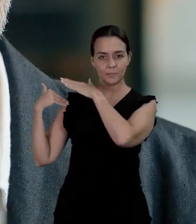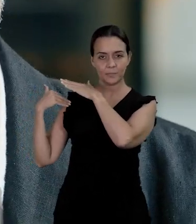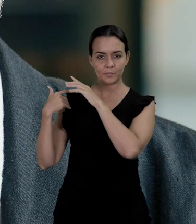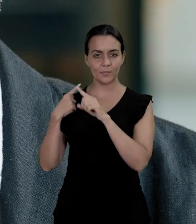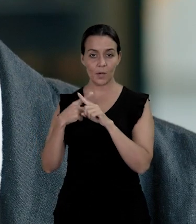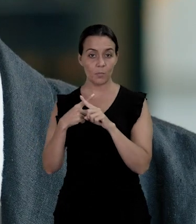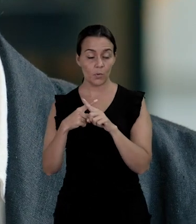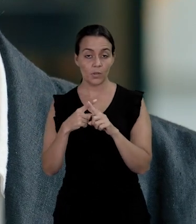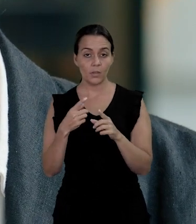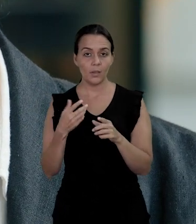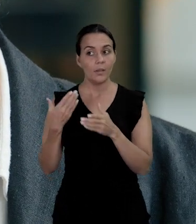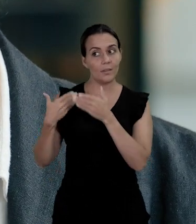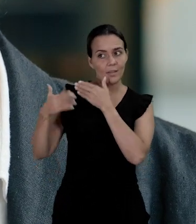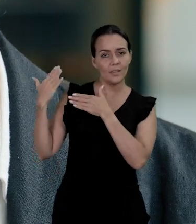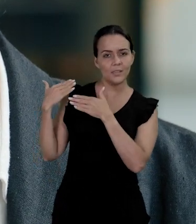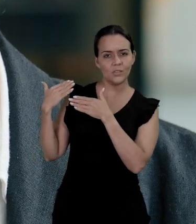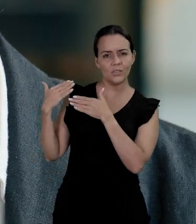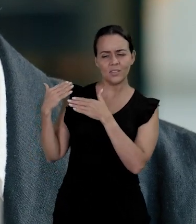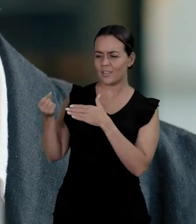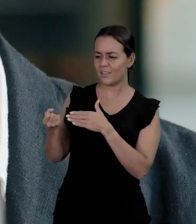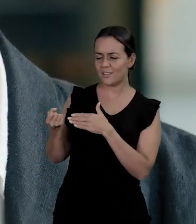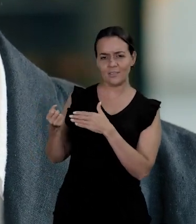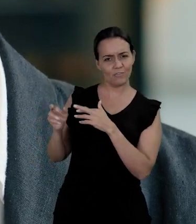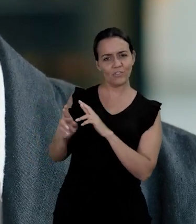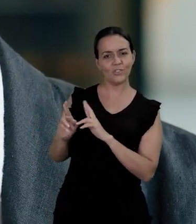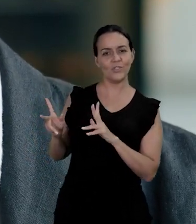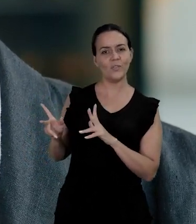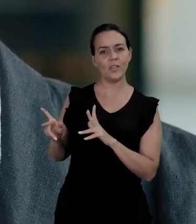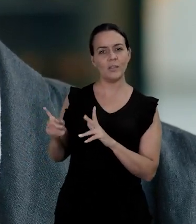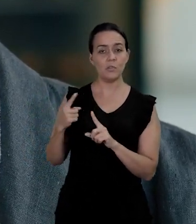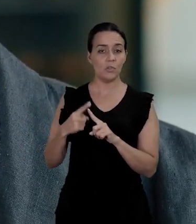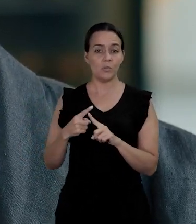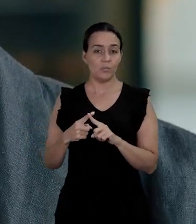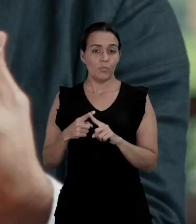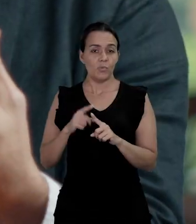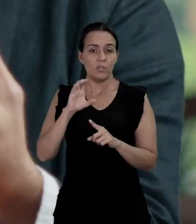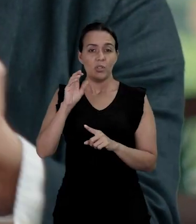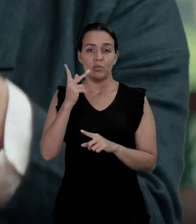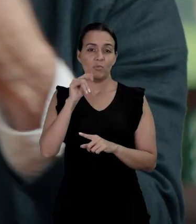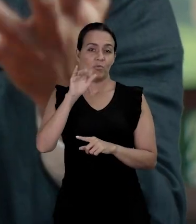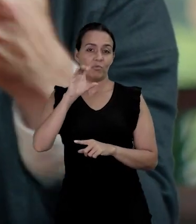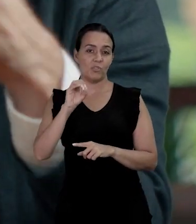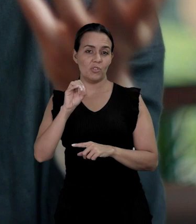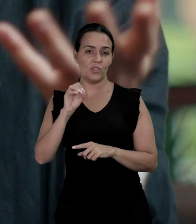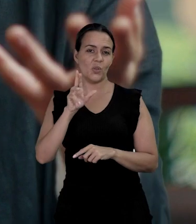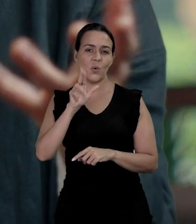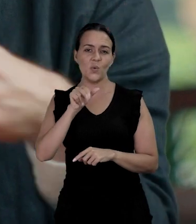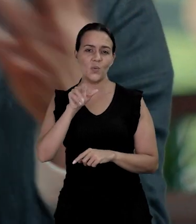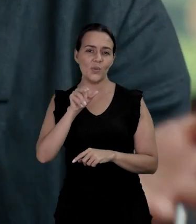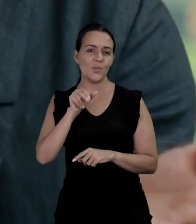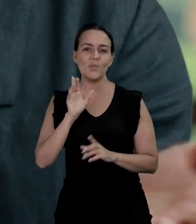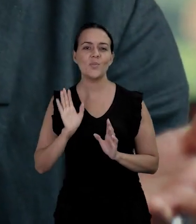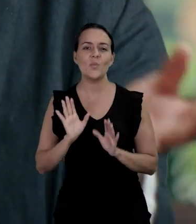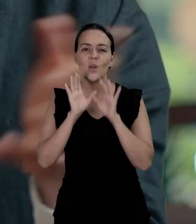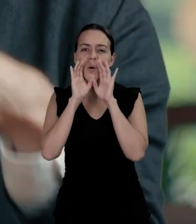ele nunca foi obrigado a tomar vaia. Porque quem não gosta do Chico Buarque, não vai no show do Chico Buarque,